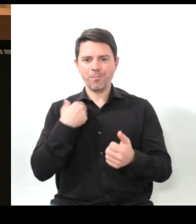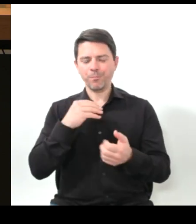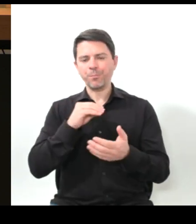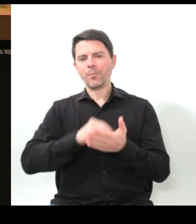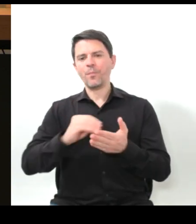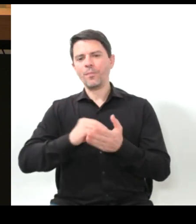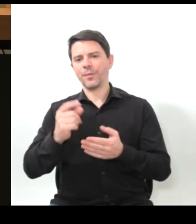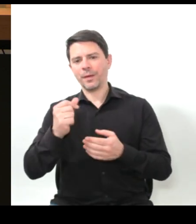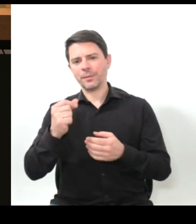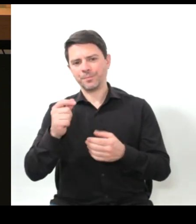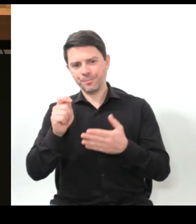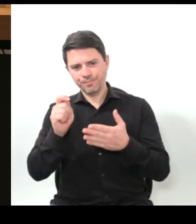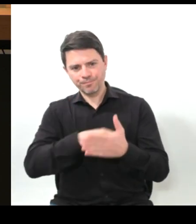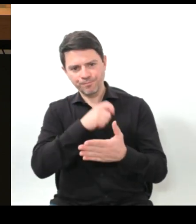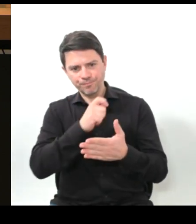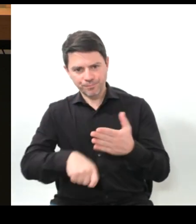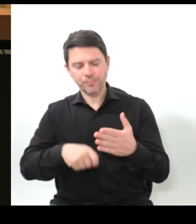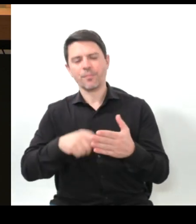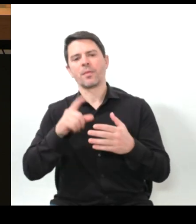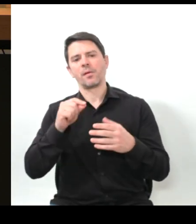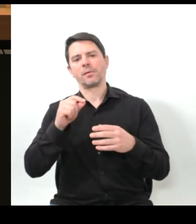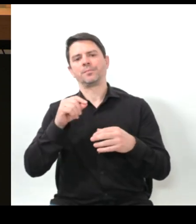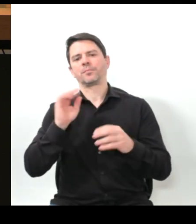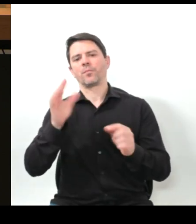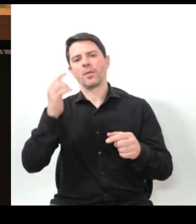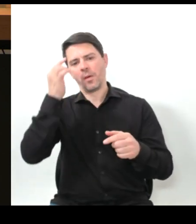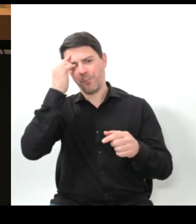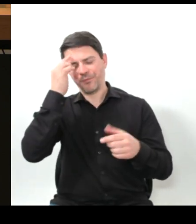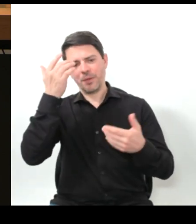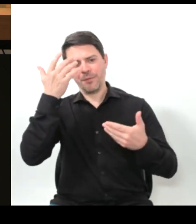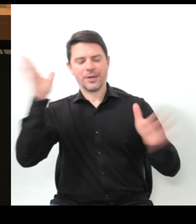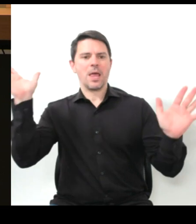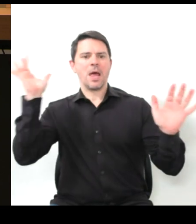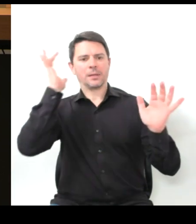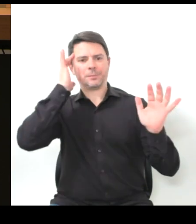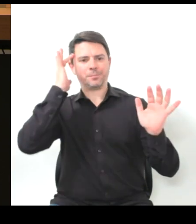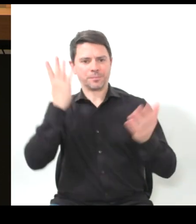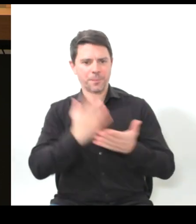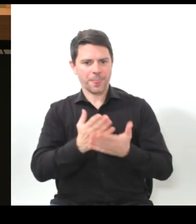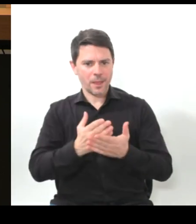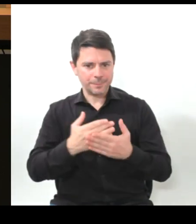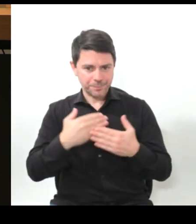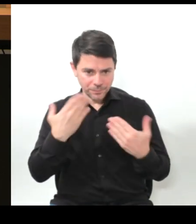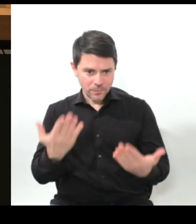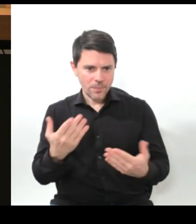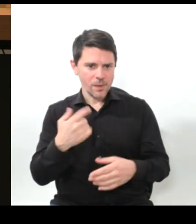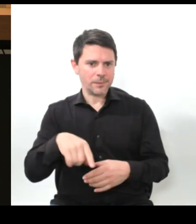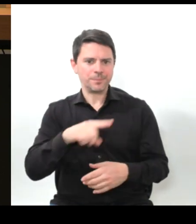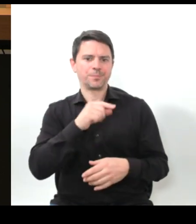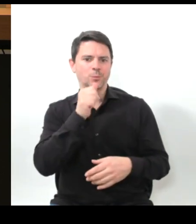Ausbildung zu beginnen, dann eröffnen sich auch Chancen, für den den Fachkräftemangel entgegenzuwirken. (Beifall)